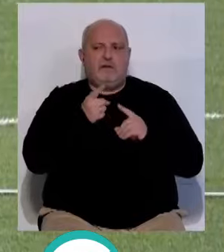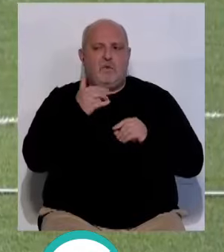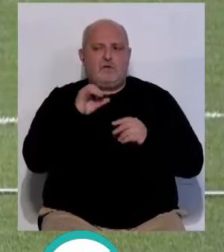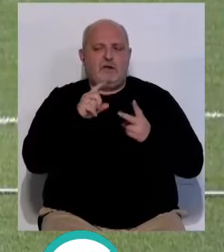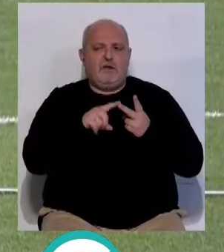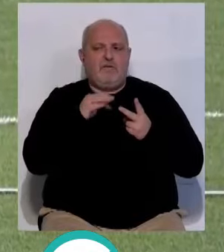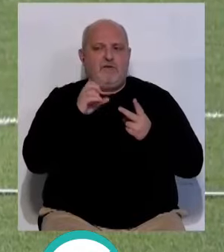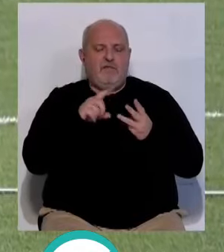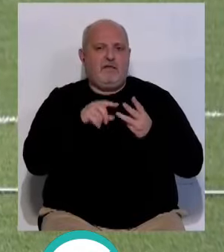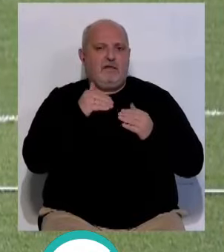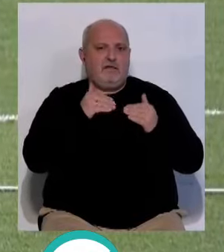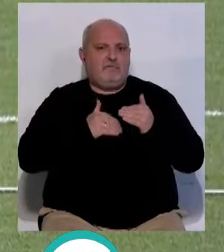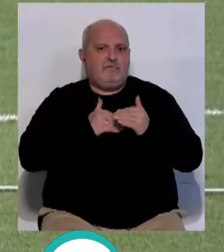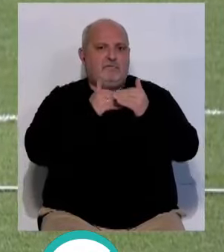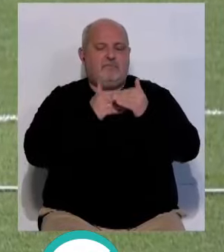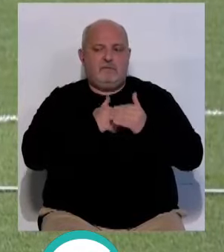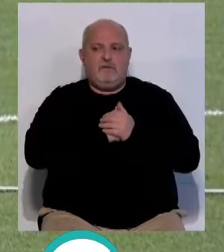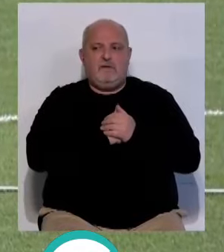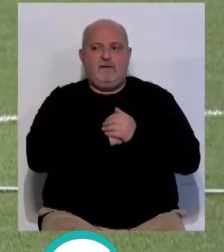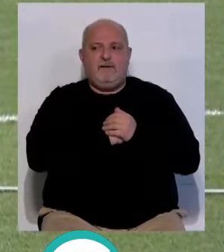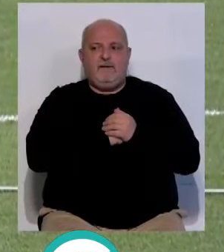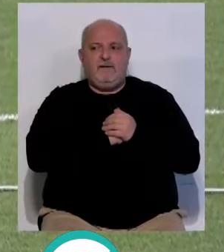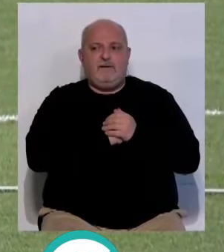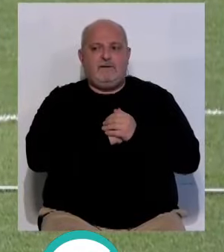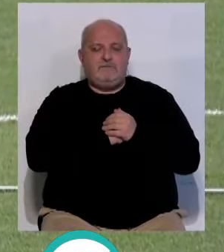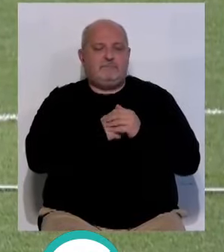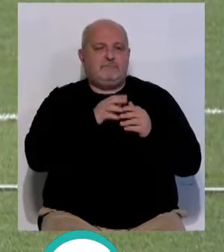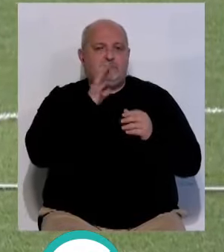sanem meterio de escaln y no hablamos de ello porque a lo mejor no No por nada sino porque